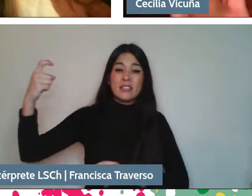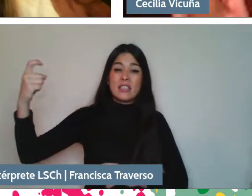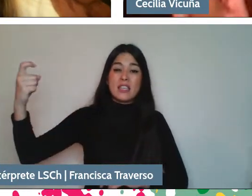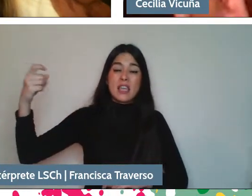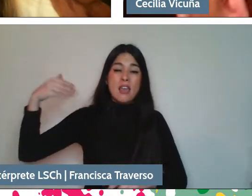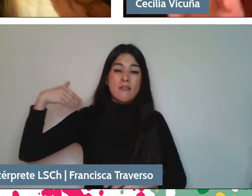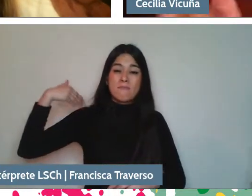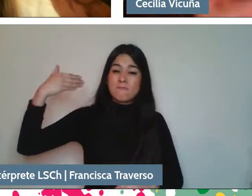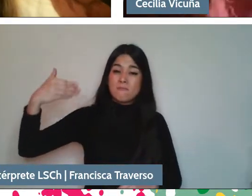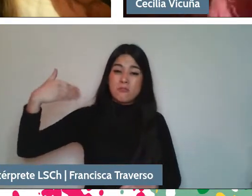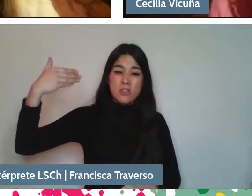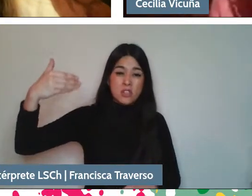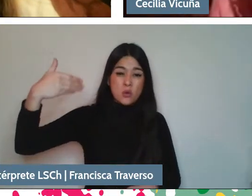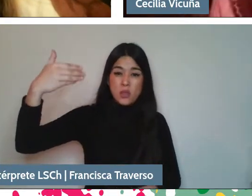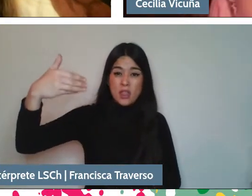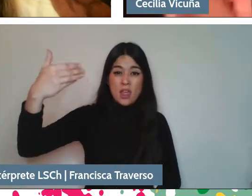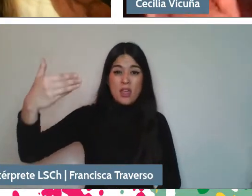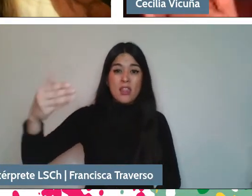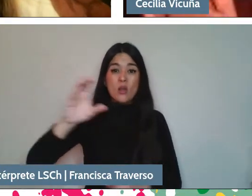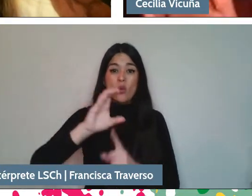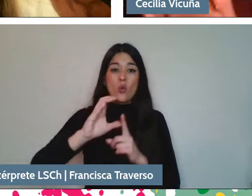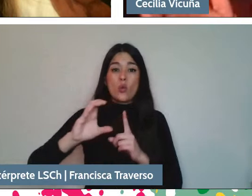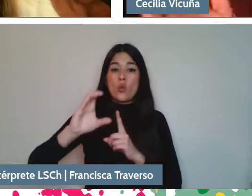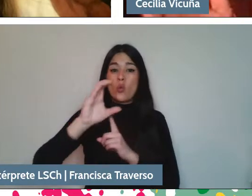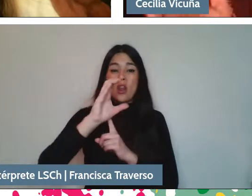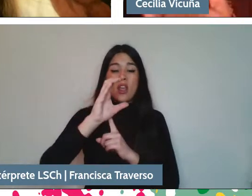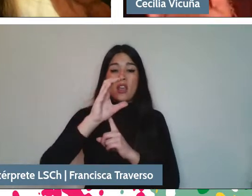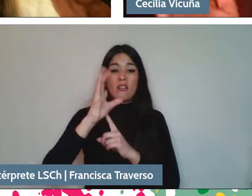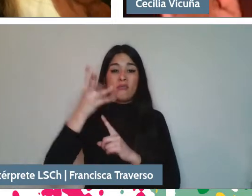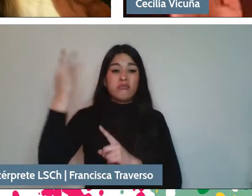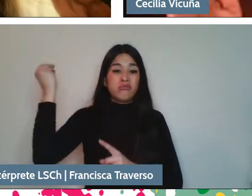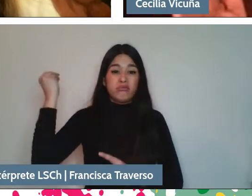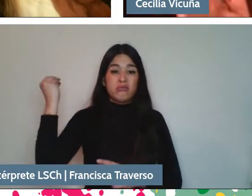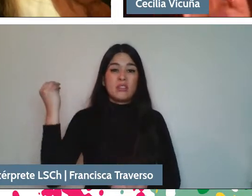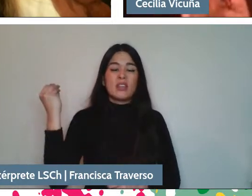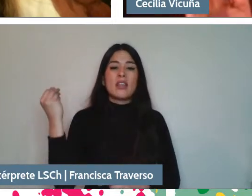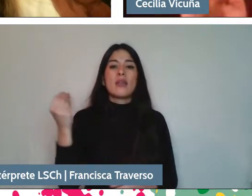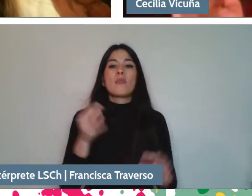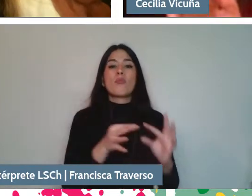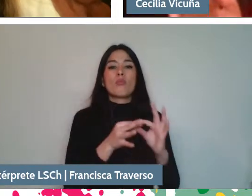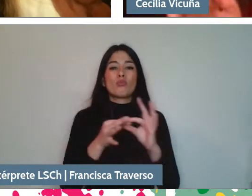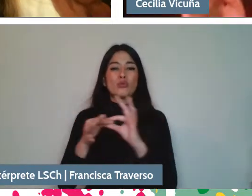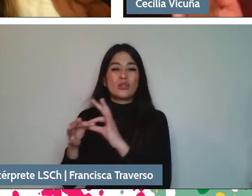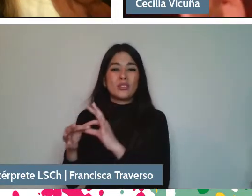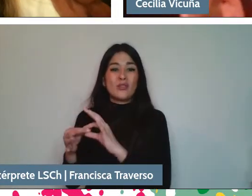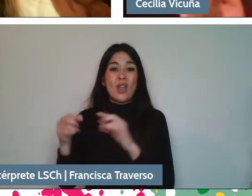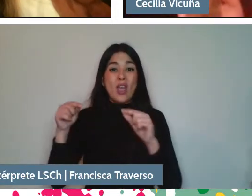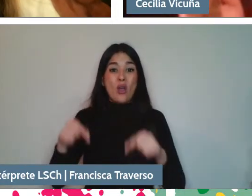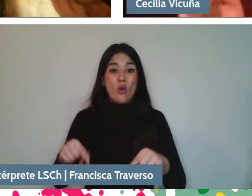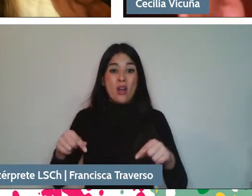de continuidad de la cultura se han esfumado porque ahora la extinción de la especie humana